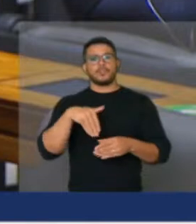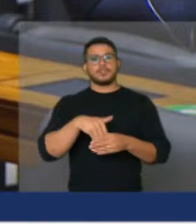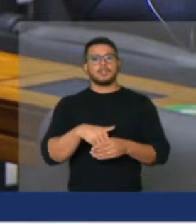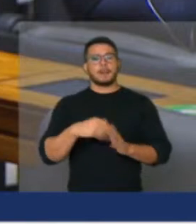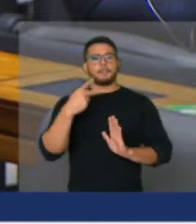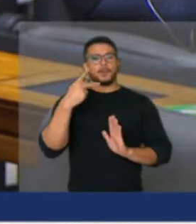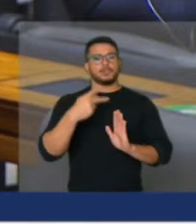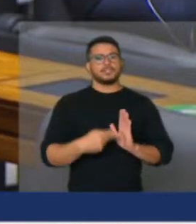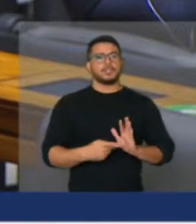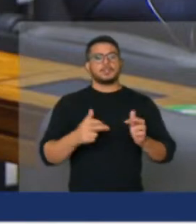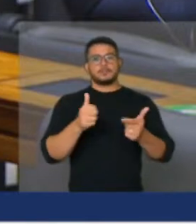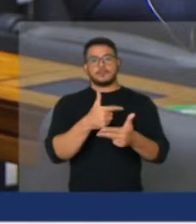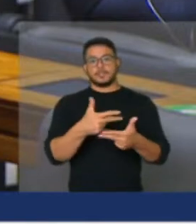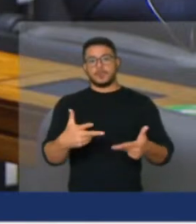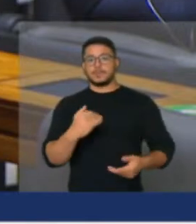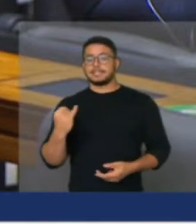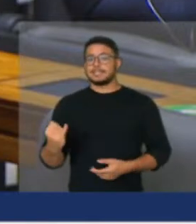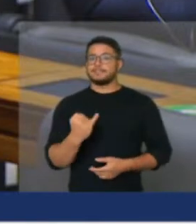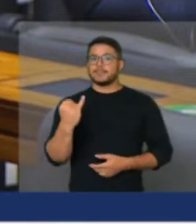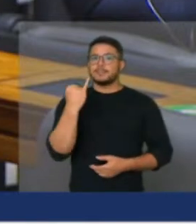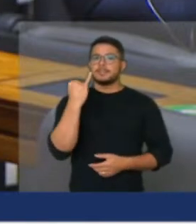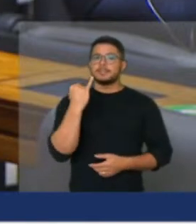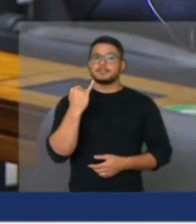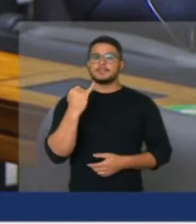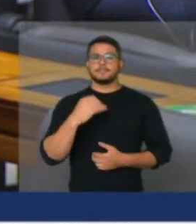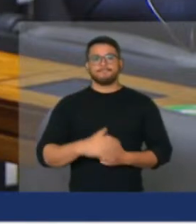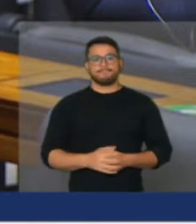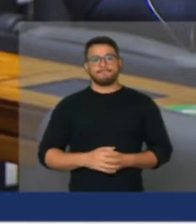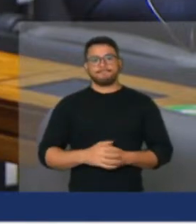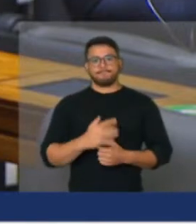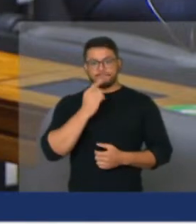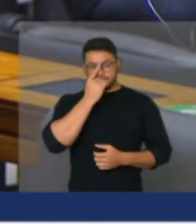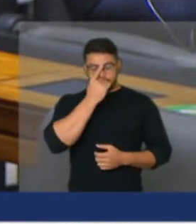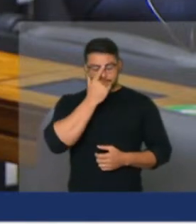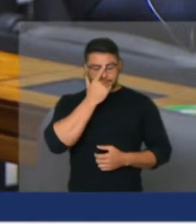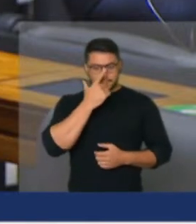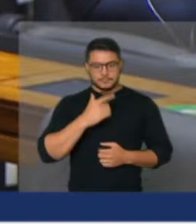SENDO QUE O RESULTADO DE UM CASO OU OUTRO É A VINDA DO